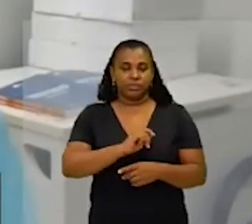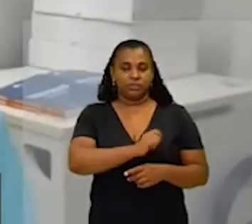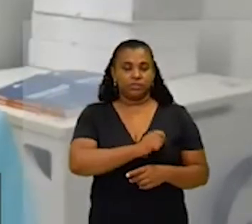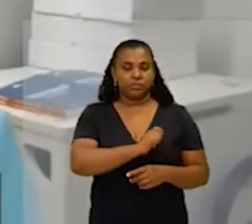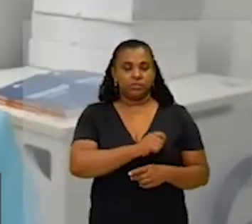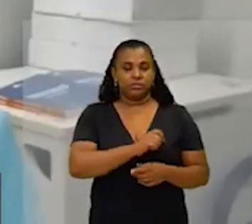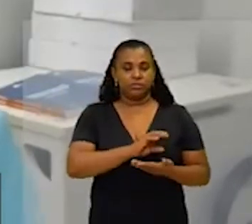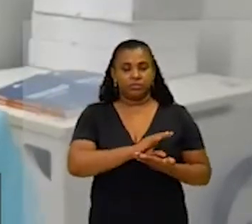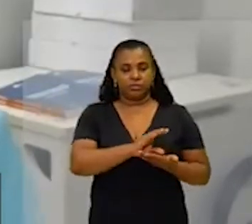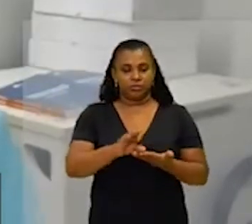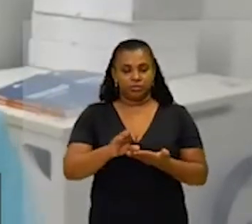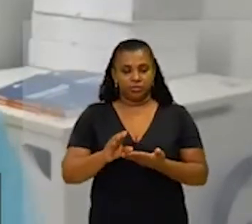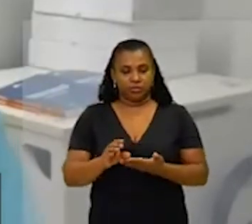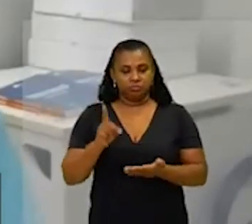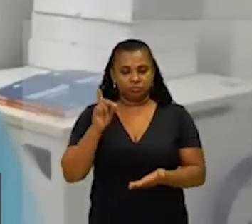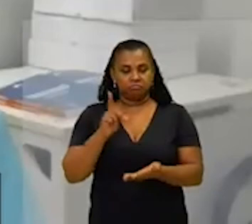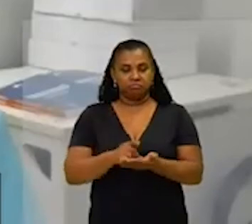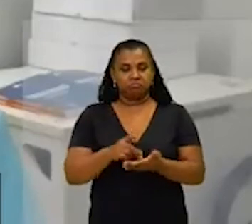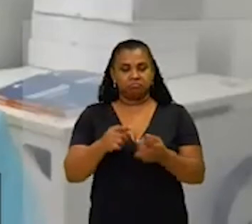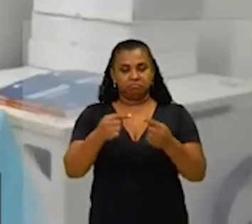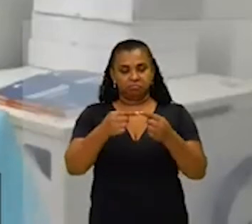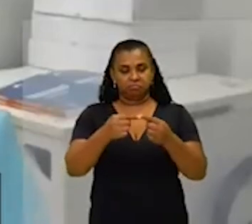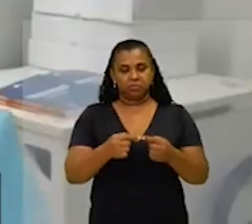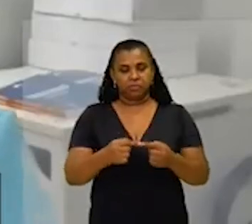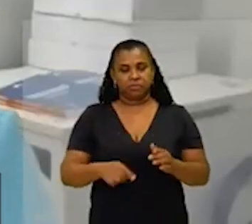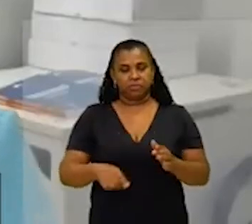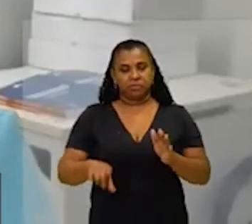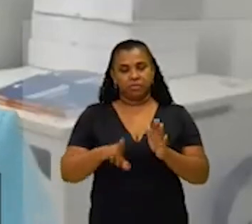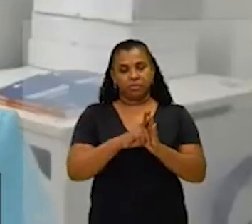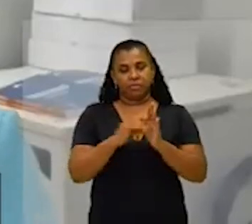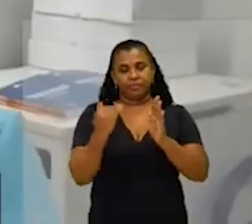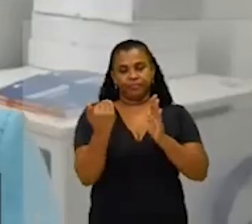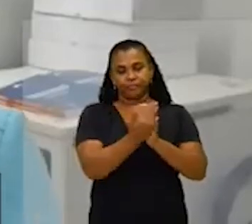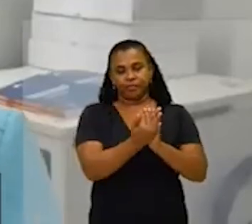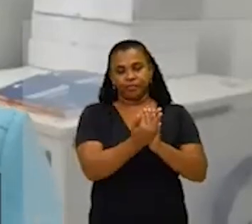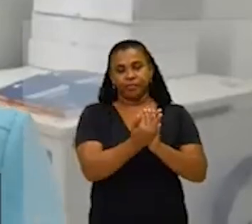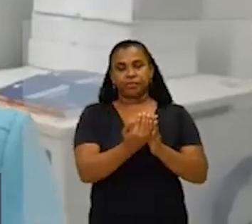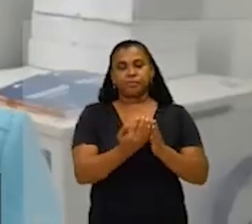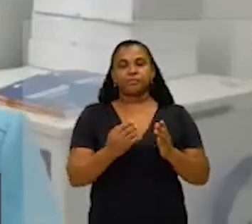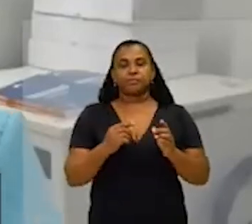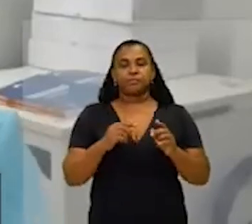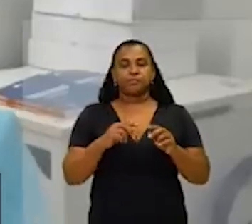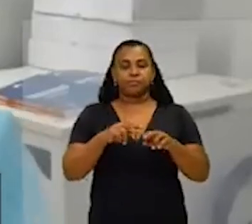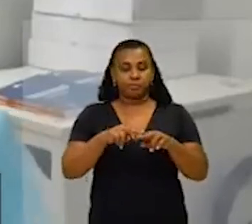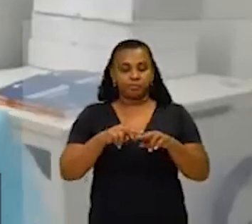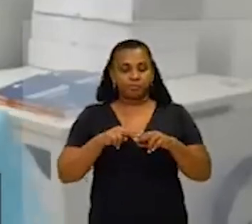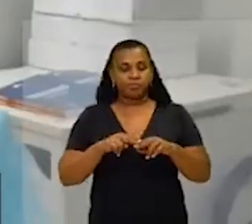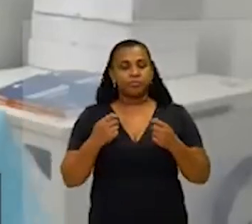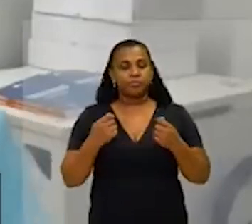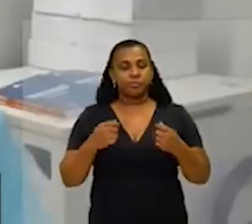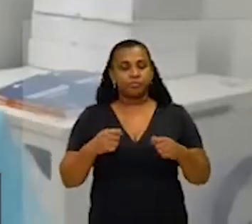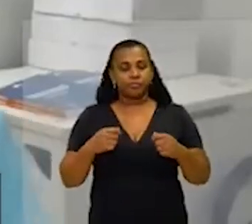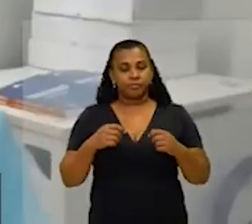aplicação nos termos da lei é portanto premente considerar as realidades concretas sobre as quais